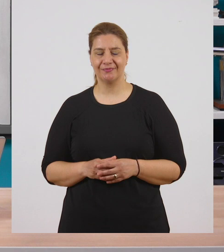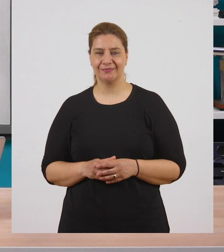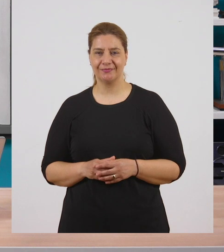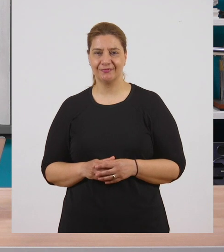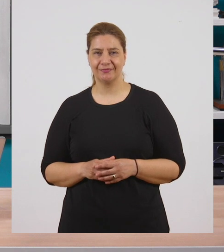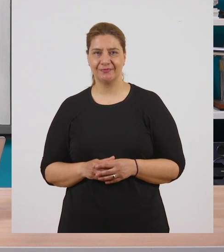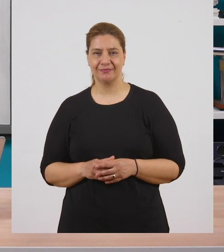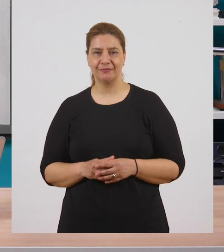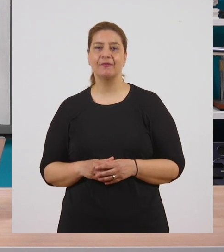νερομπογιά,